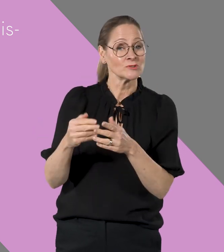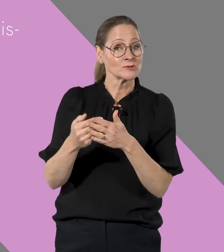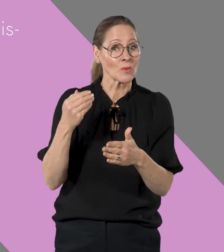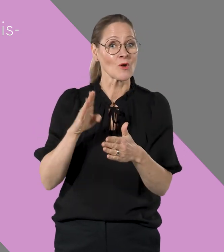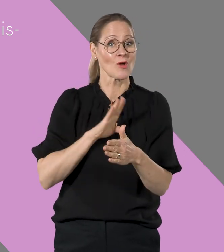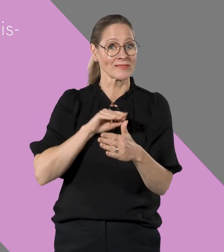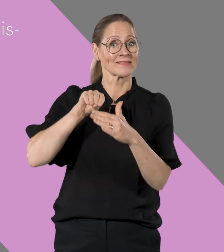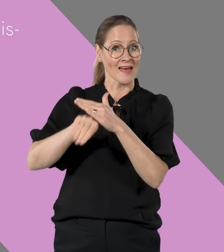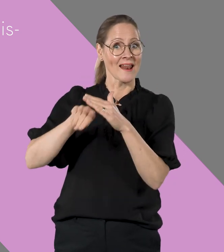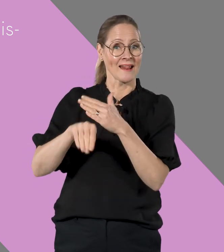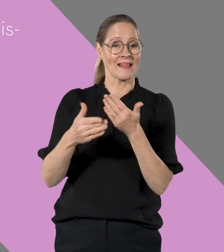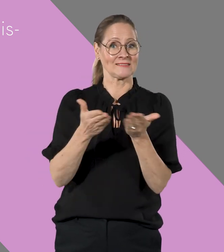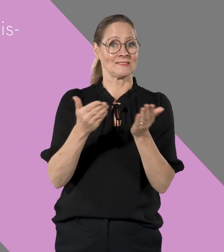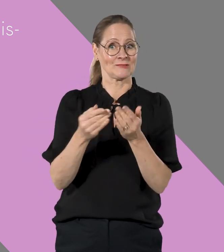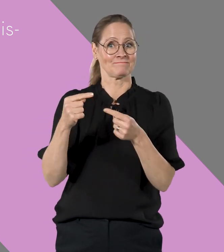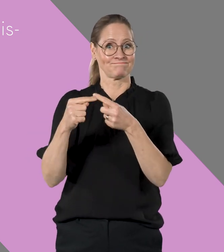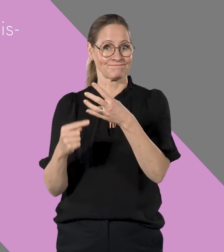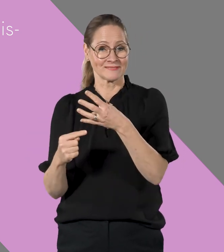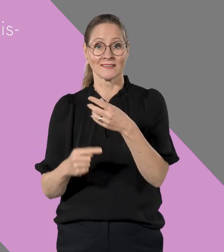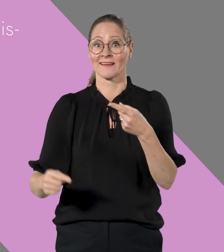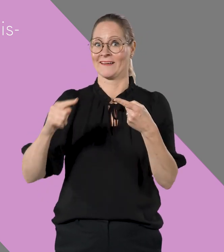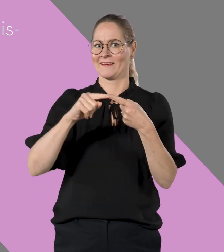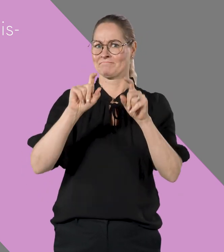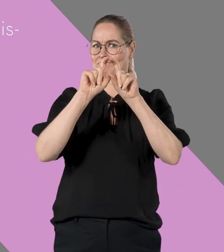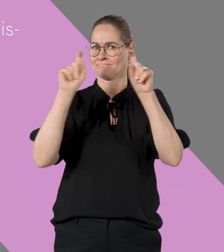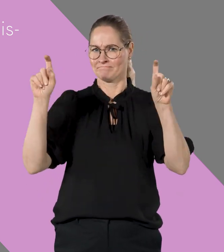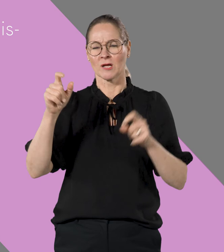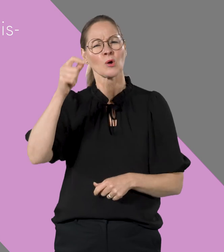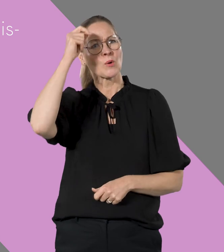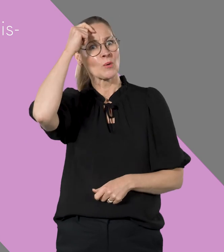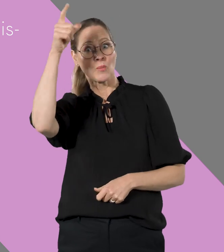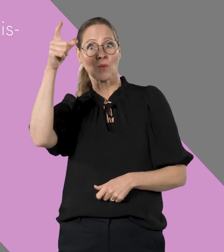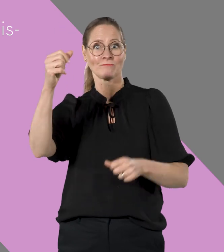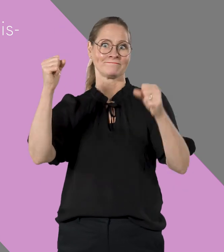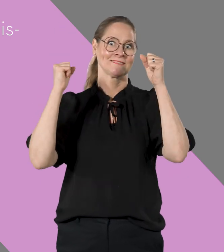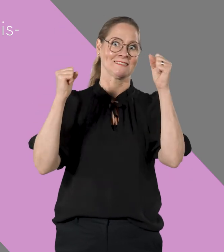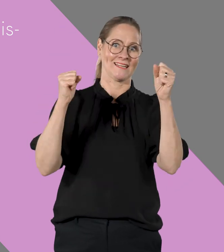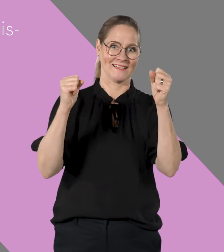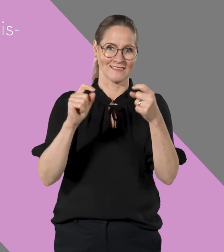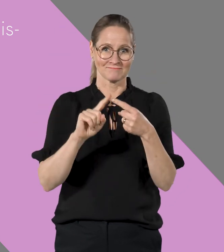sillä tallenteet esityksistä Kulttuuria JEE!, -